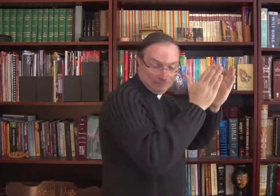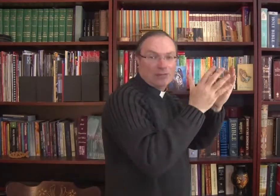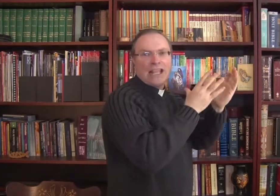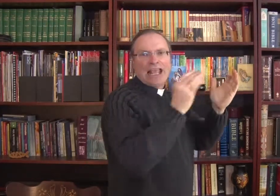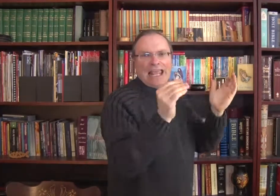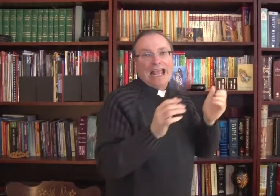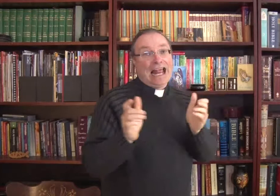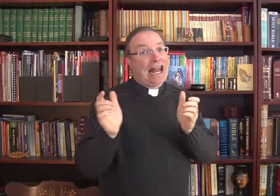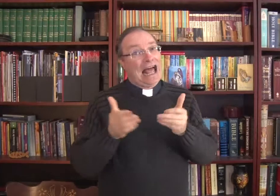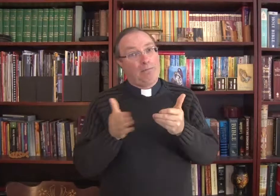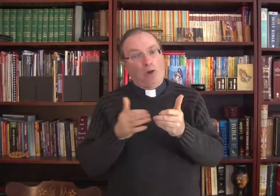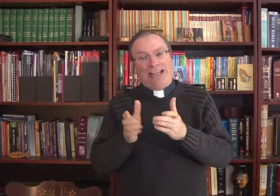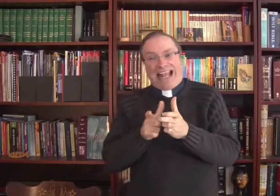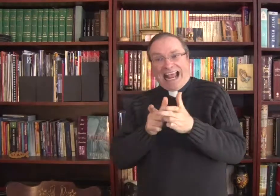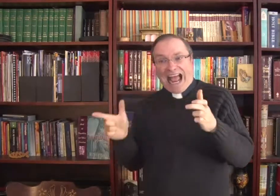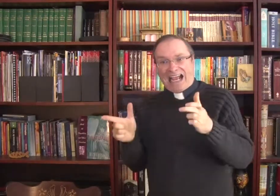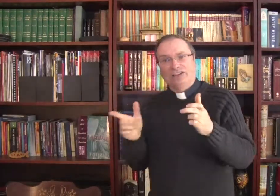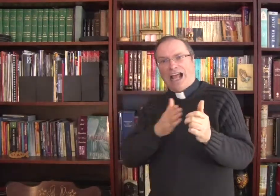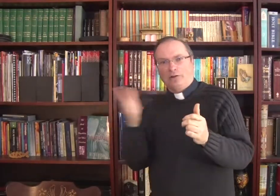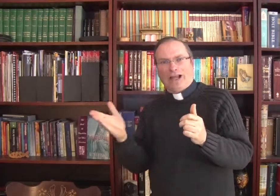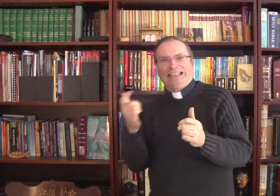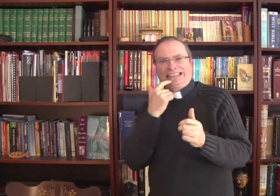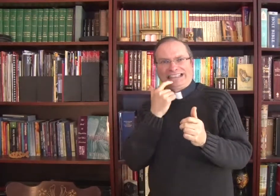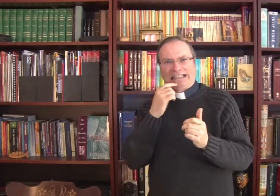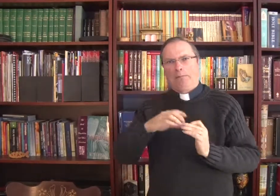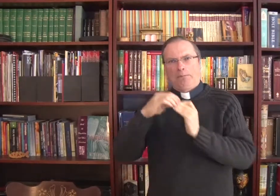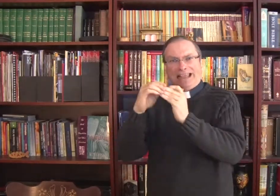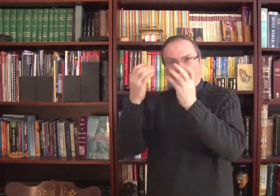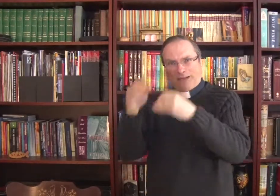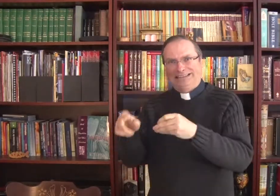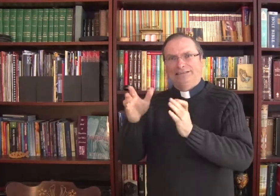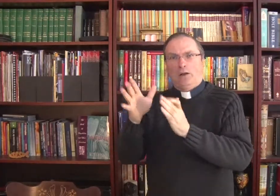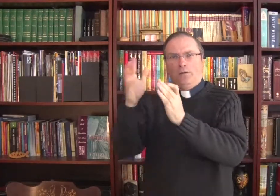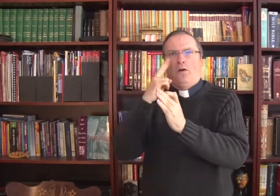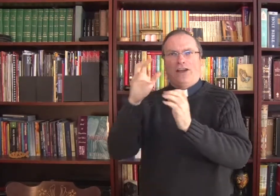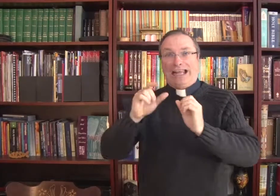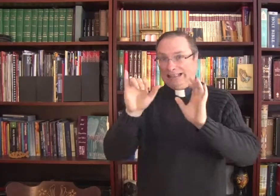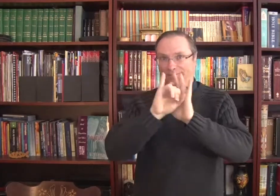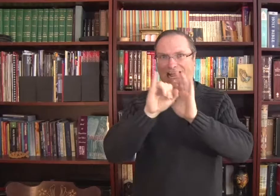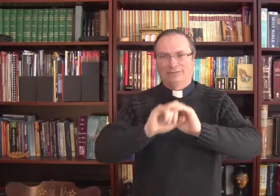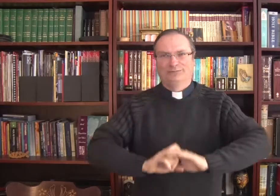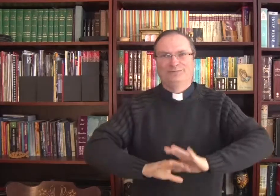et la porte large à droite qui mène à la perdition. On voit l'image.